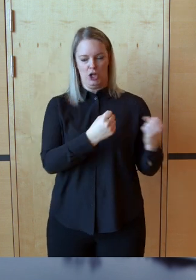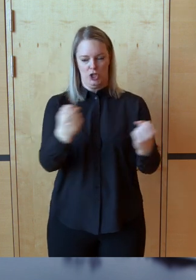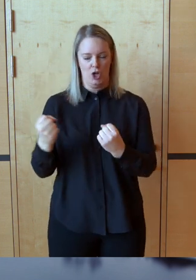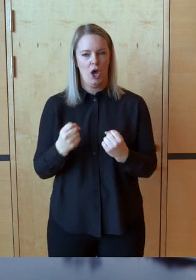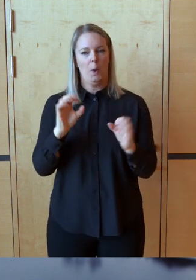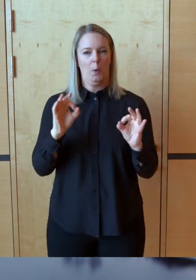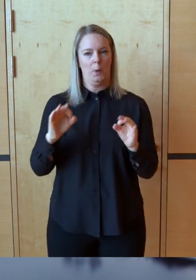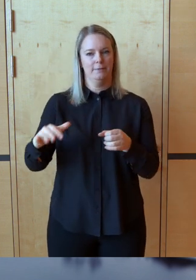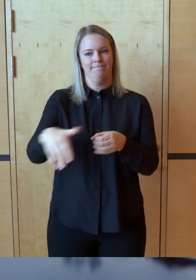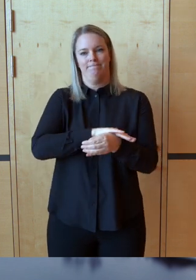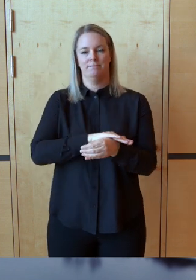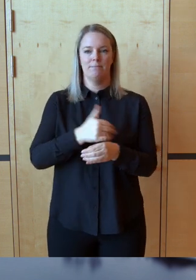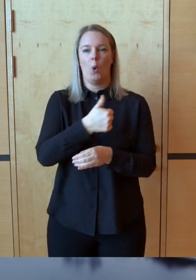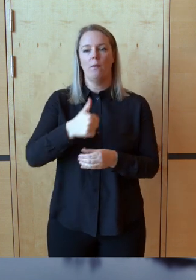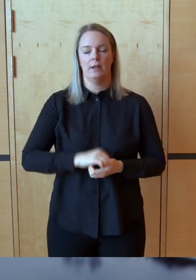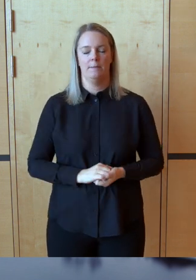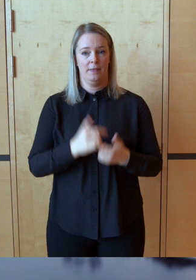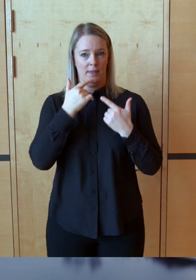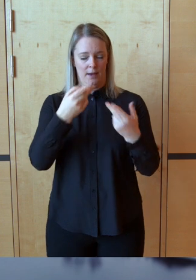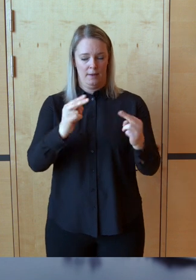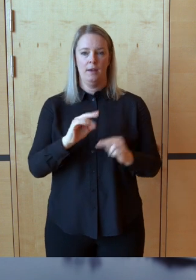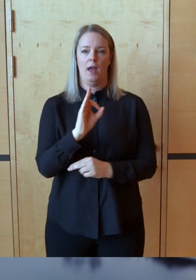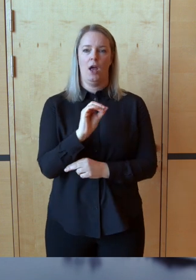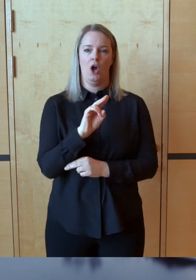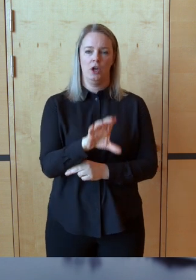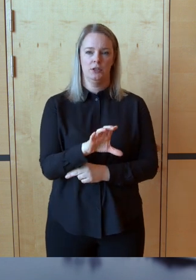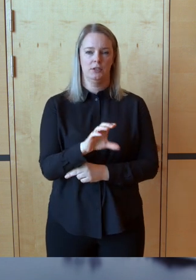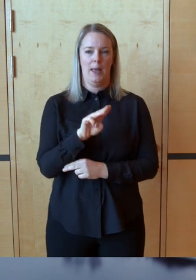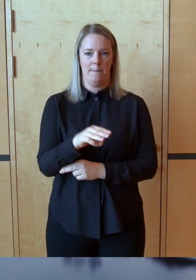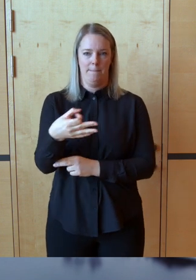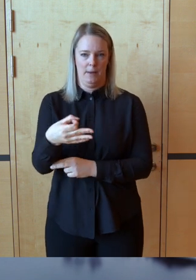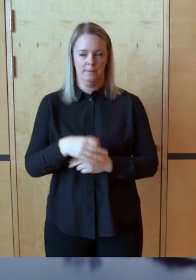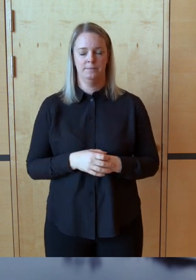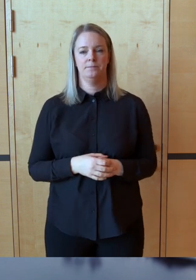Tack ska du ha då har jag han stressade blir partiets gruppledare efter Marko Bronson Varsågod